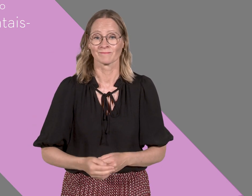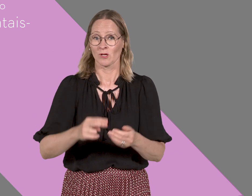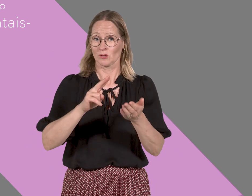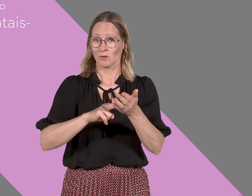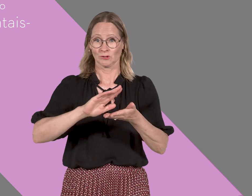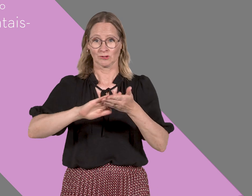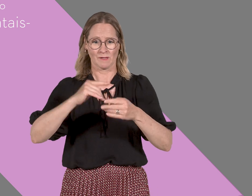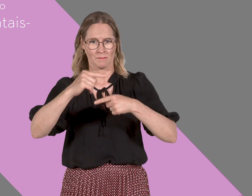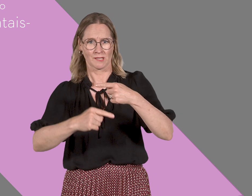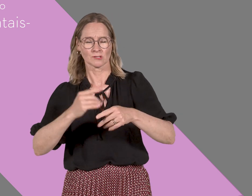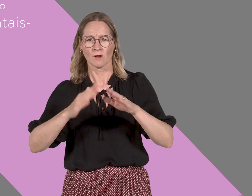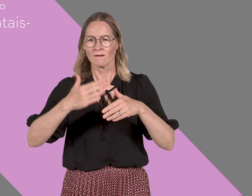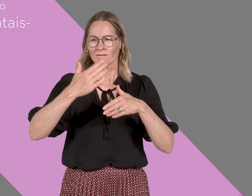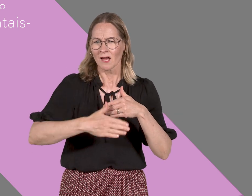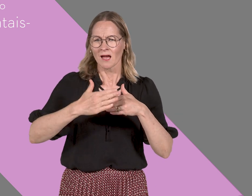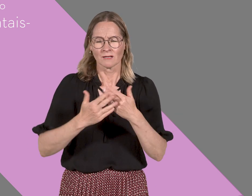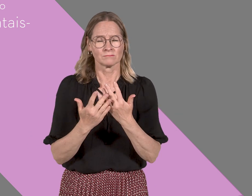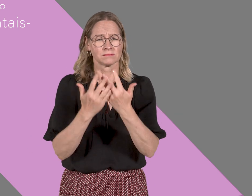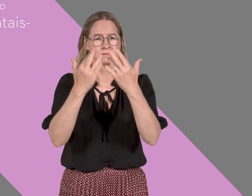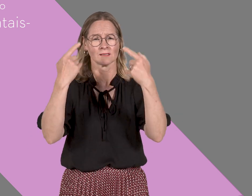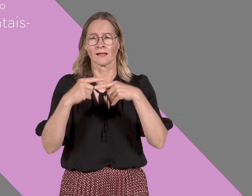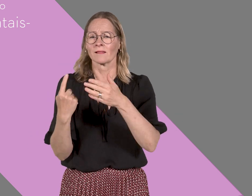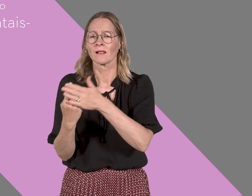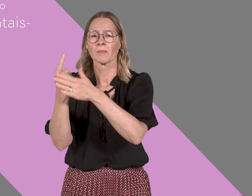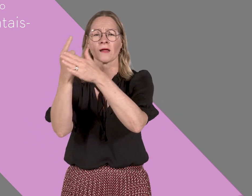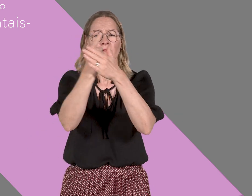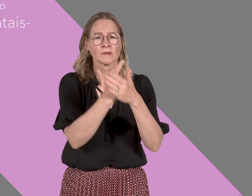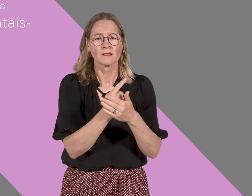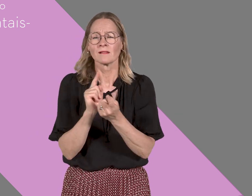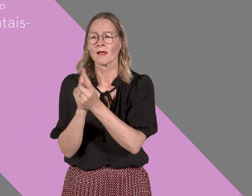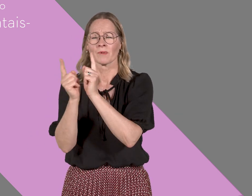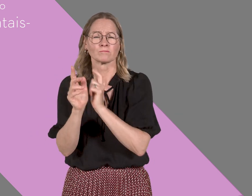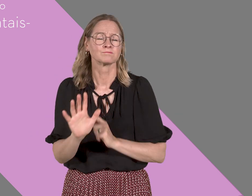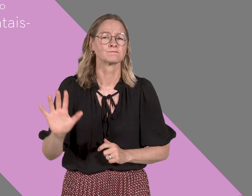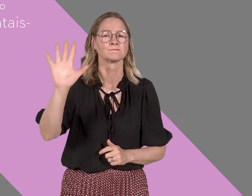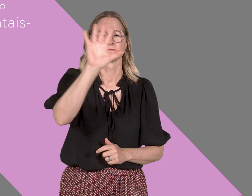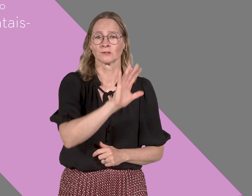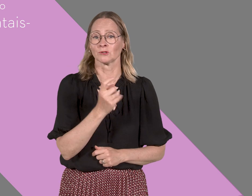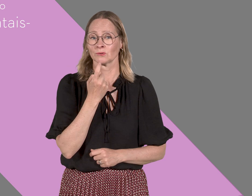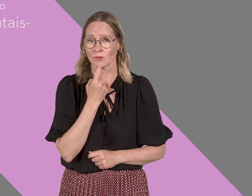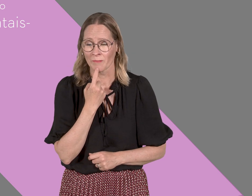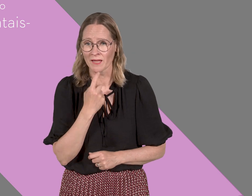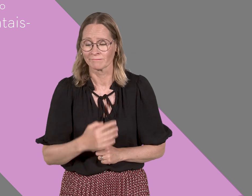Totuus- ja sovintoprosessia on valmisteltu lukuisissa tapahtumissa - ja tapaamisissa eri puolilla Suomea.